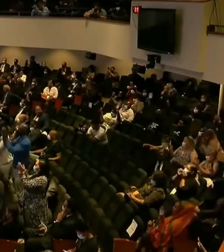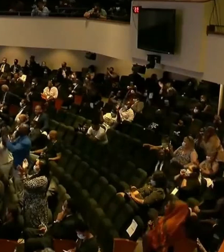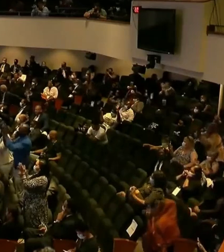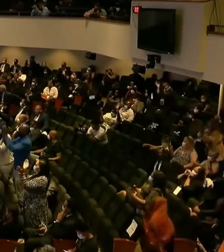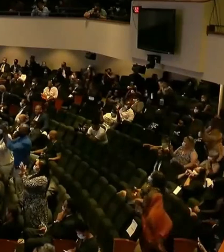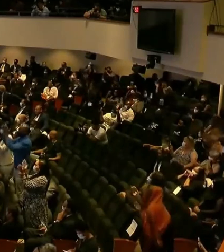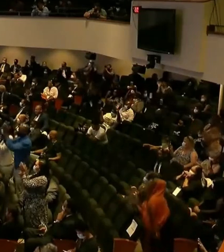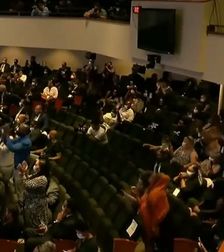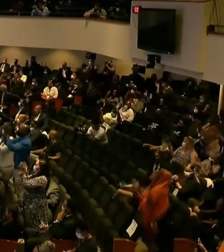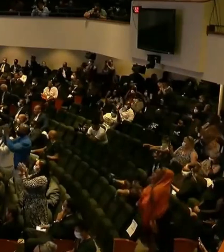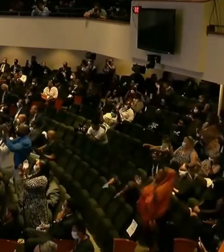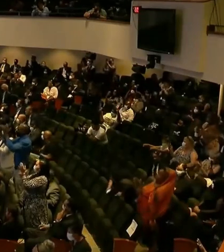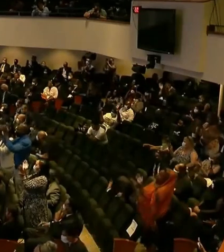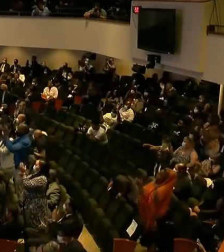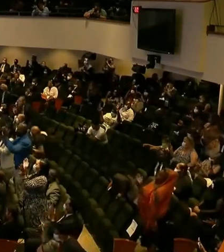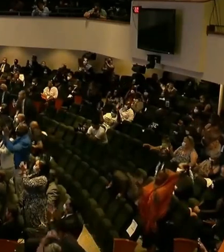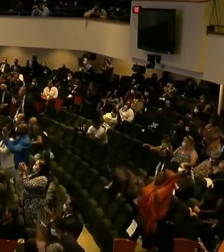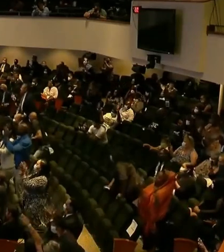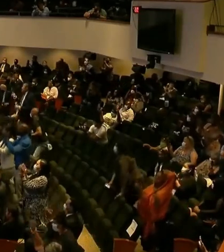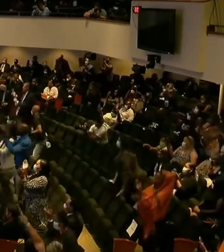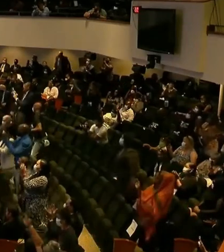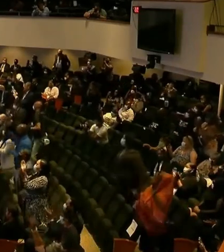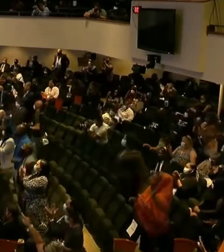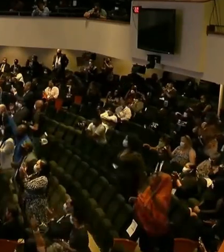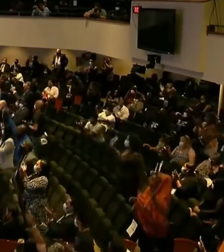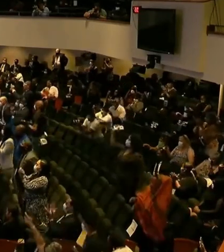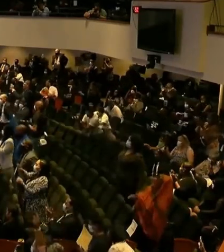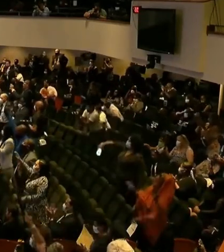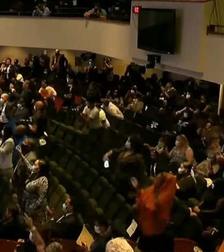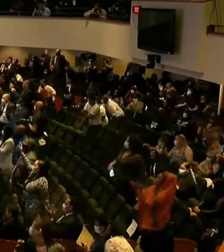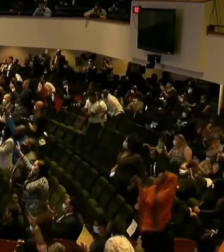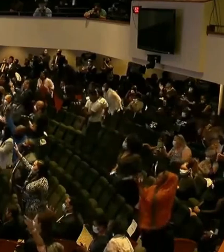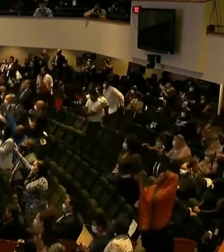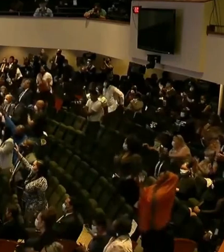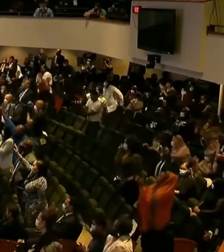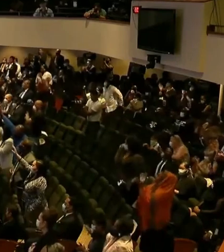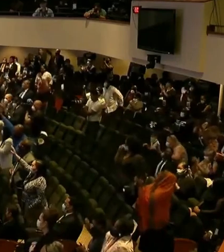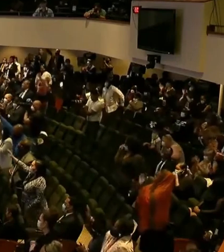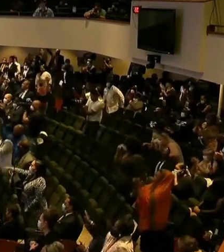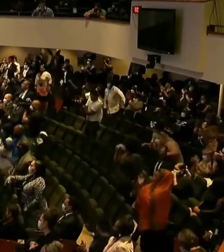Och jag har ägnat hela mitt liv åt att jaga efter kackerlackor över hela detta land